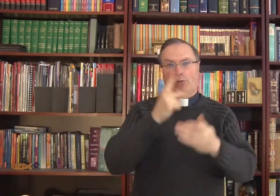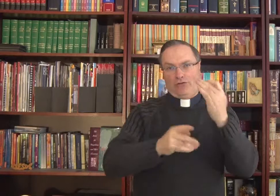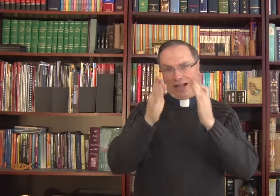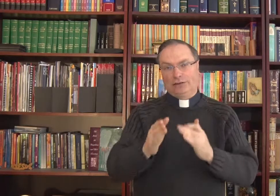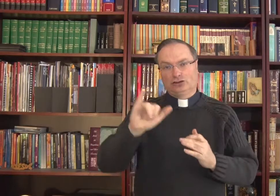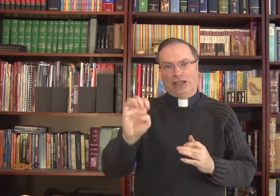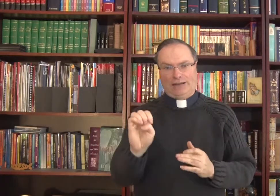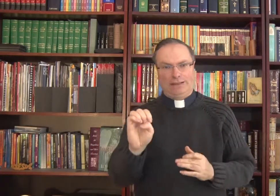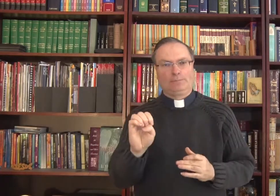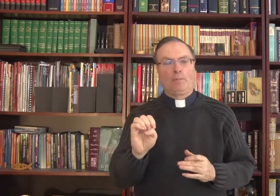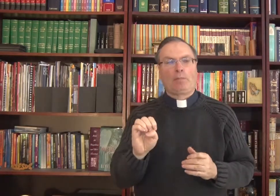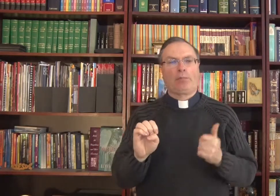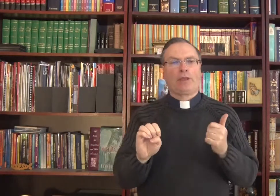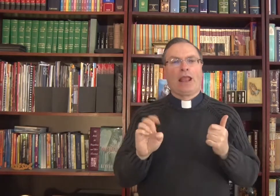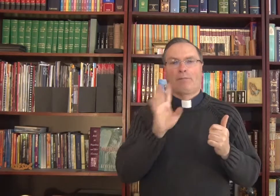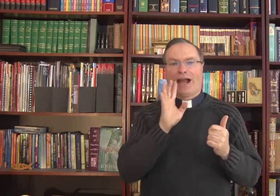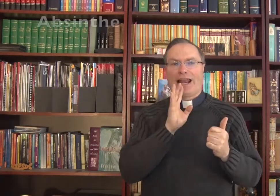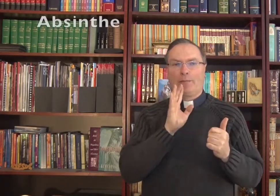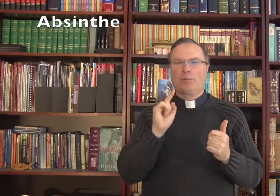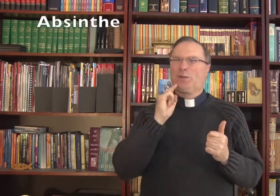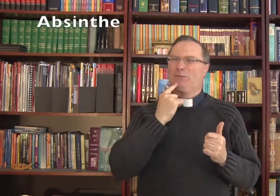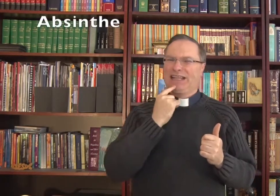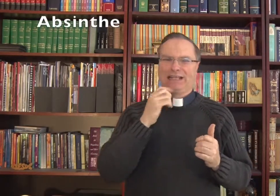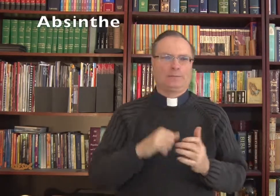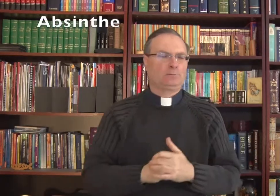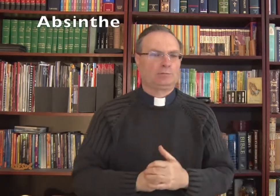Le prophète Jérémie parlait de l’absinthe: